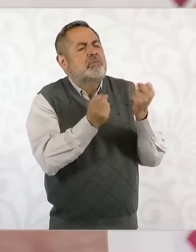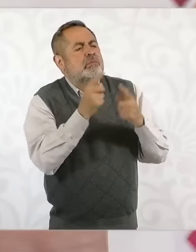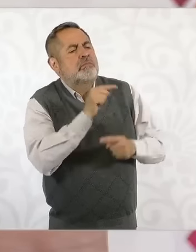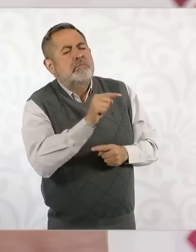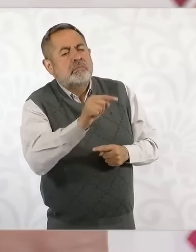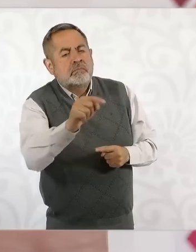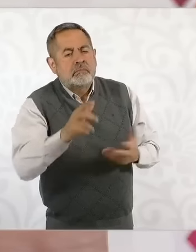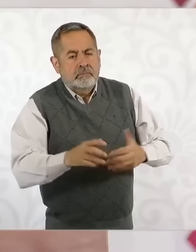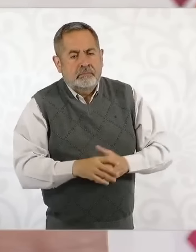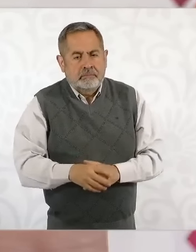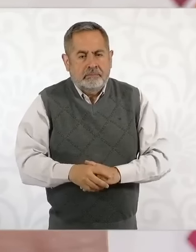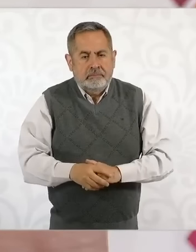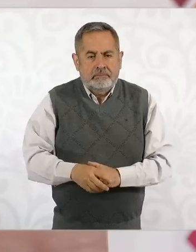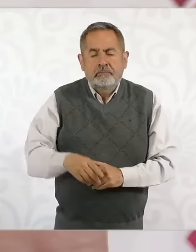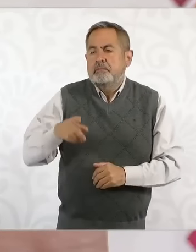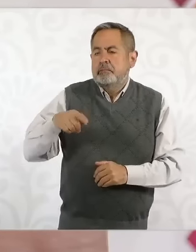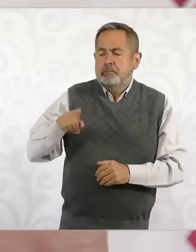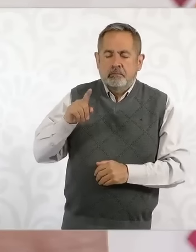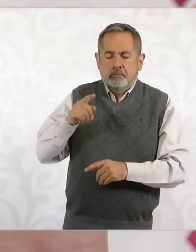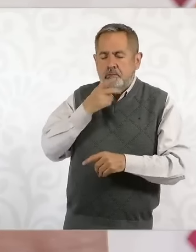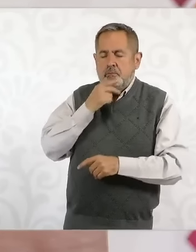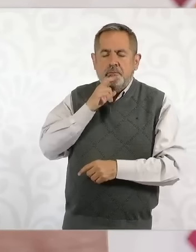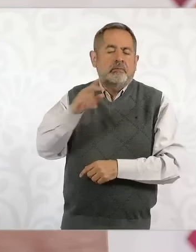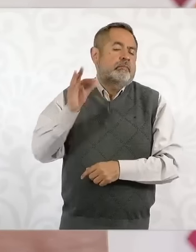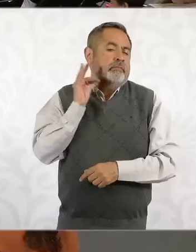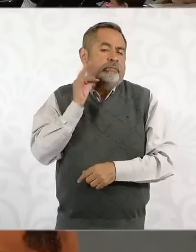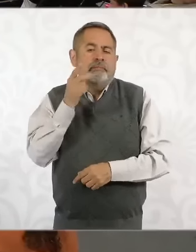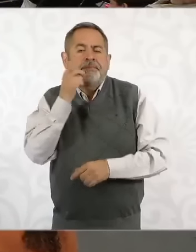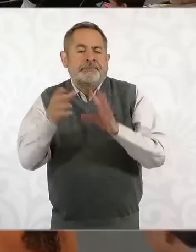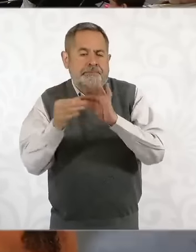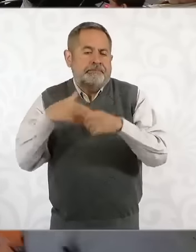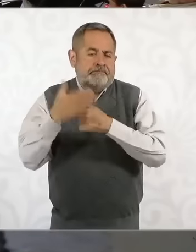determinar la fiscalía y lo va a dar a conocer, ¿verdad? Perfecto. Gracias, secretario. Gracias.